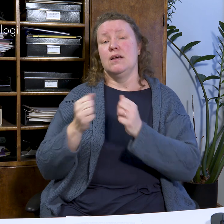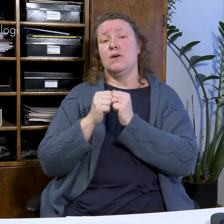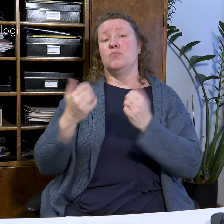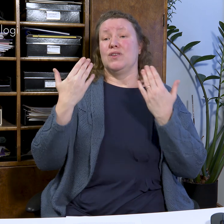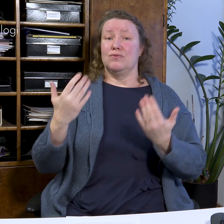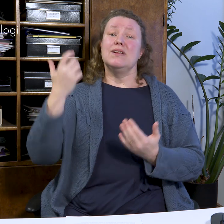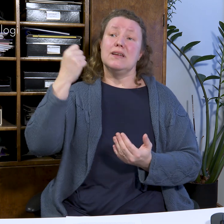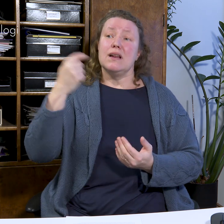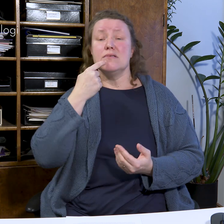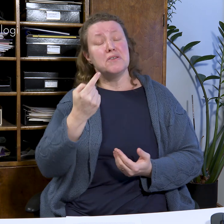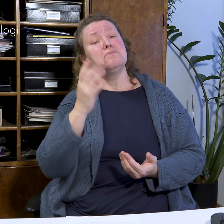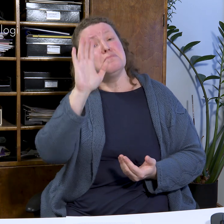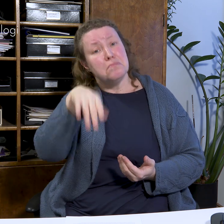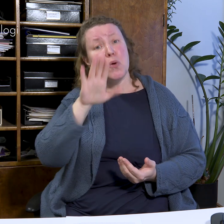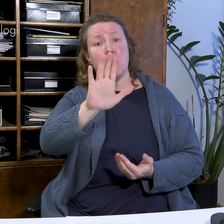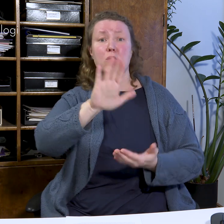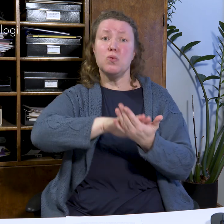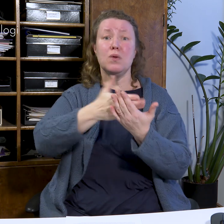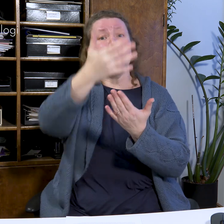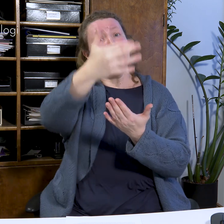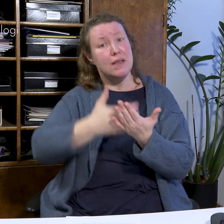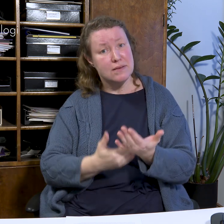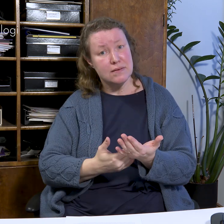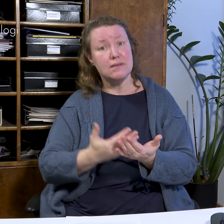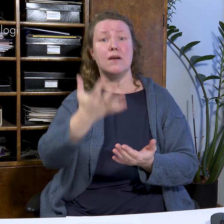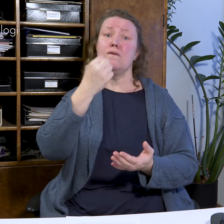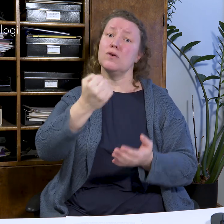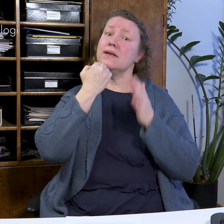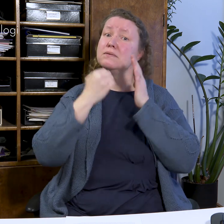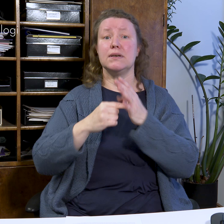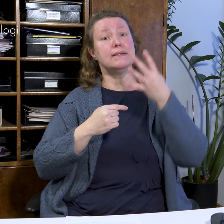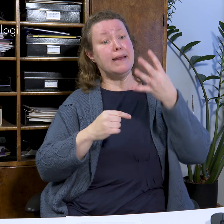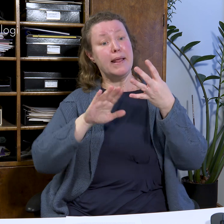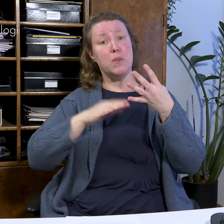Kela on esittänyt vaihtoehdoksi sitä, että asiakas toimittaa oman, -